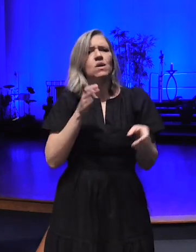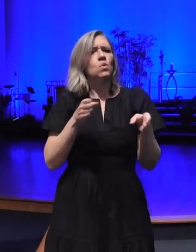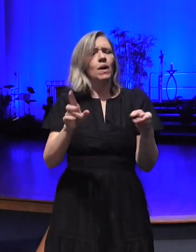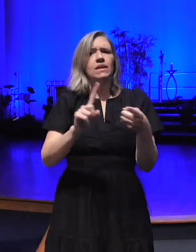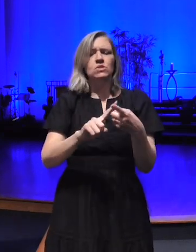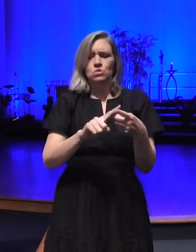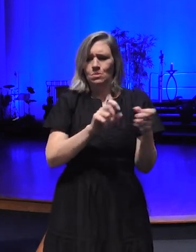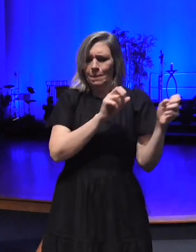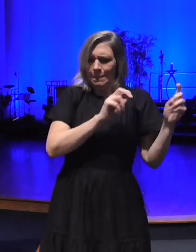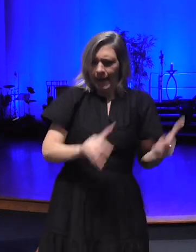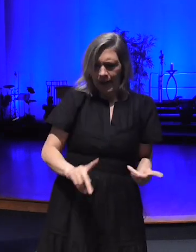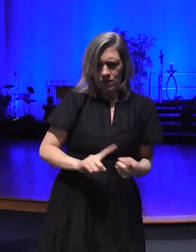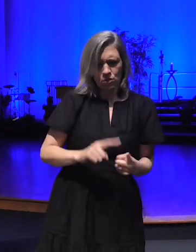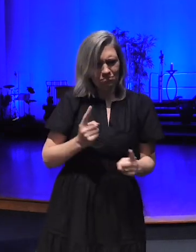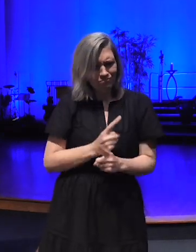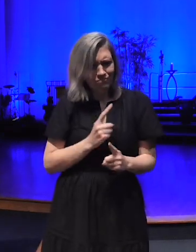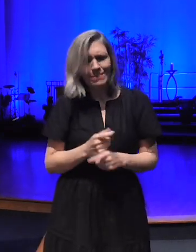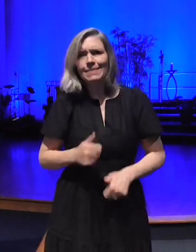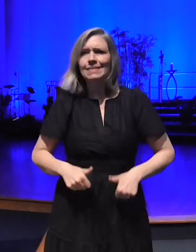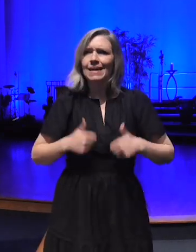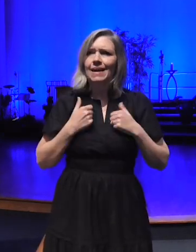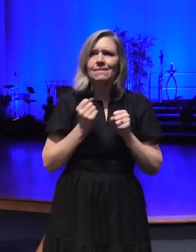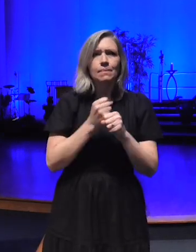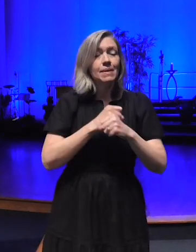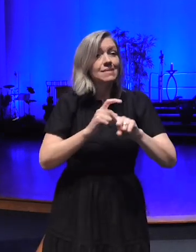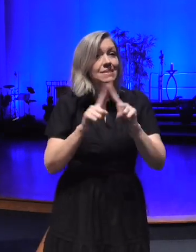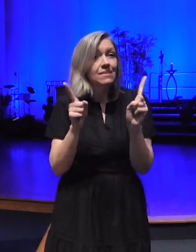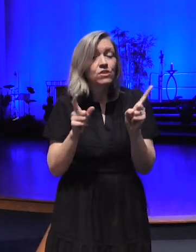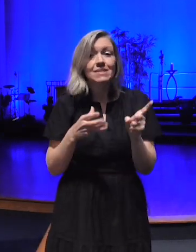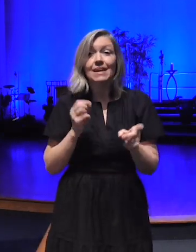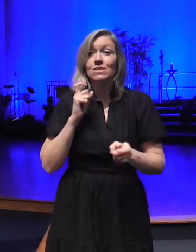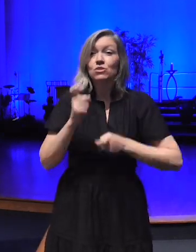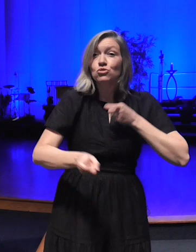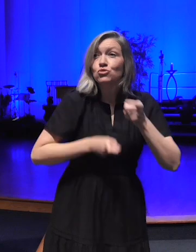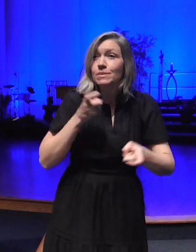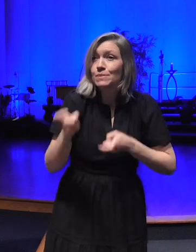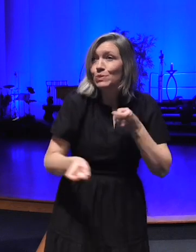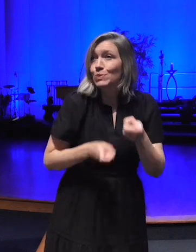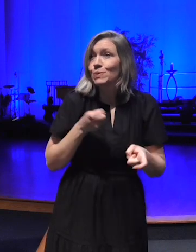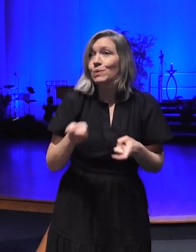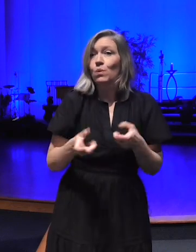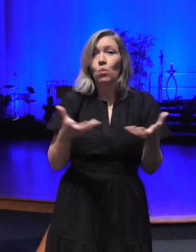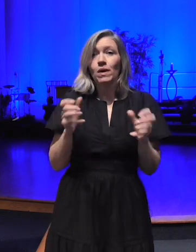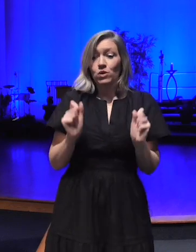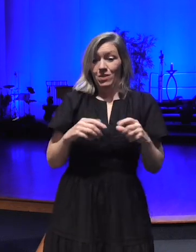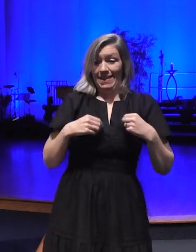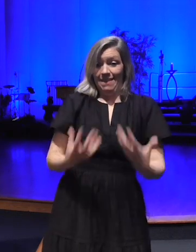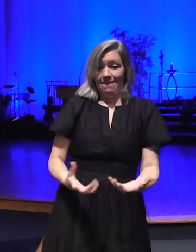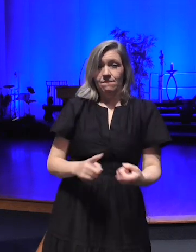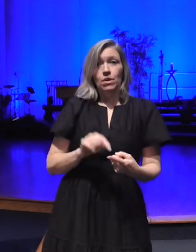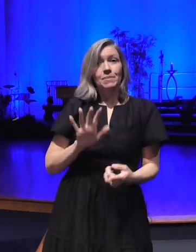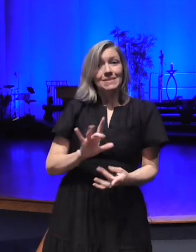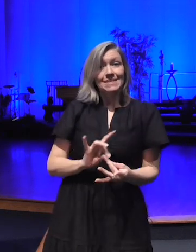una diferencia y contribuir tanto de lo que Le quedaba dar desde su Esencia y